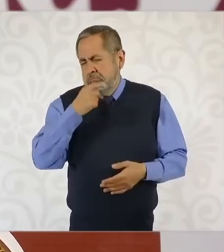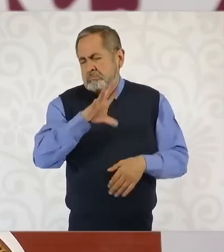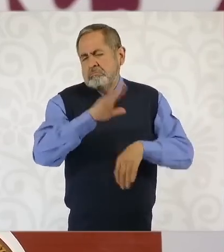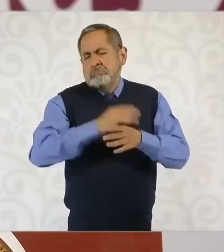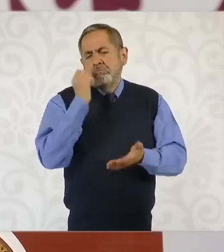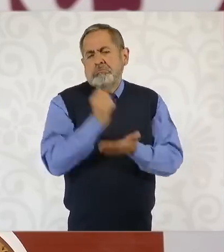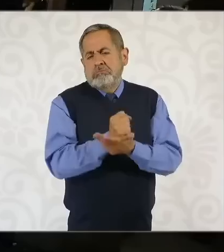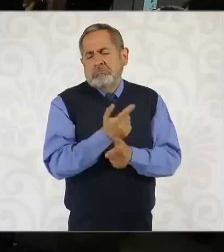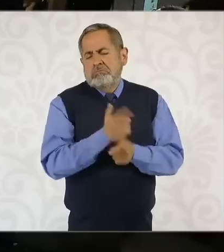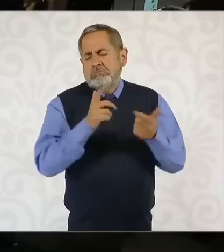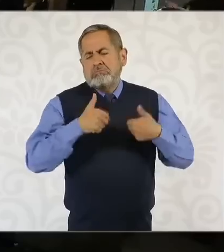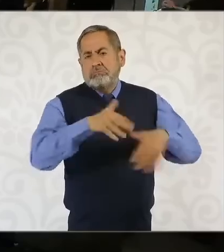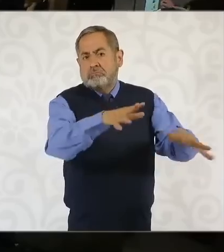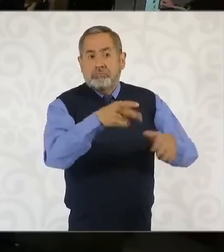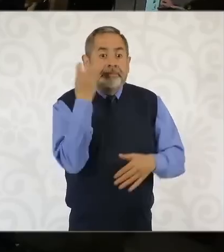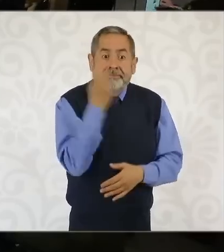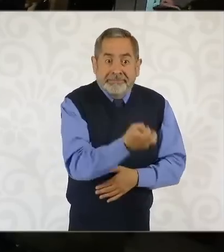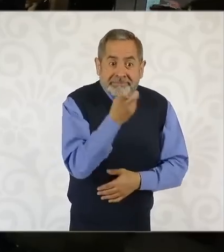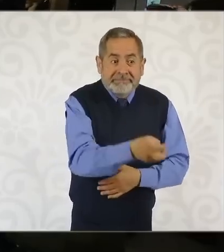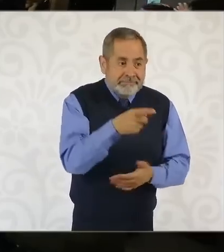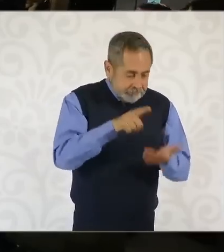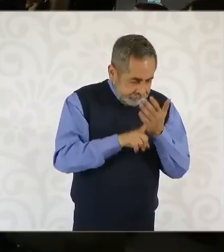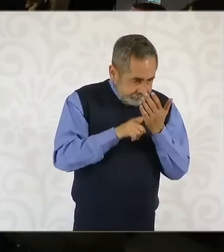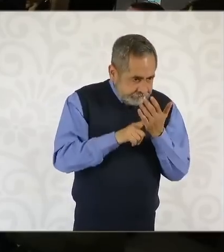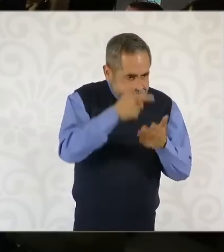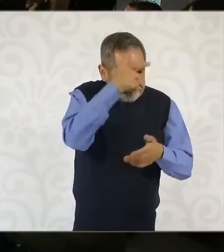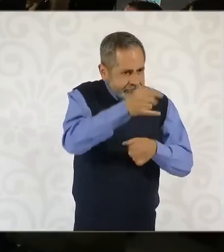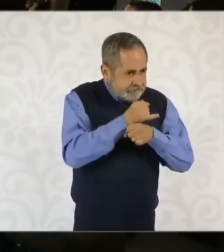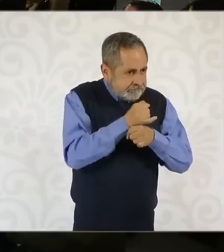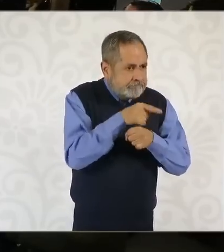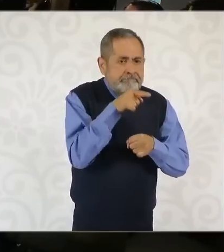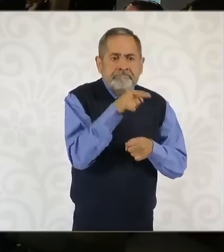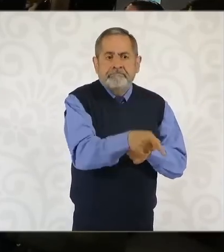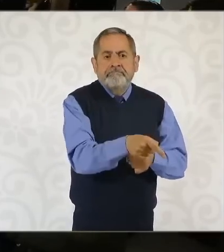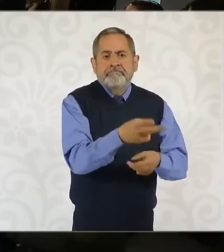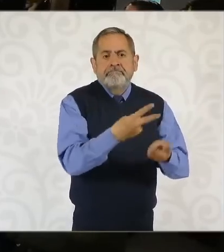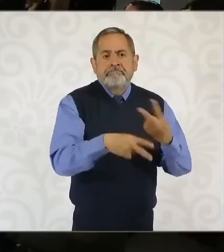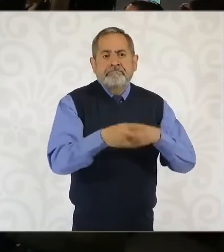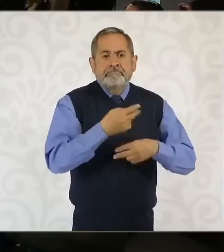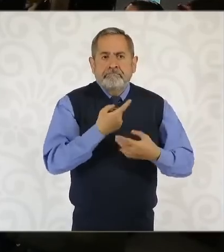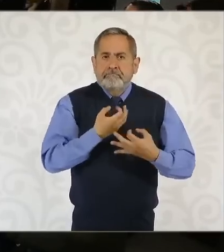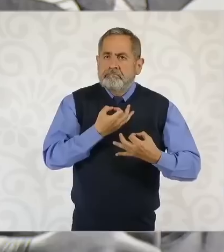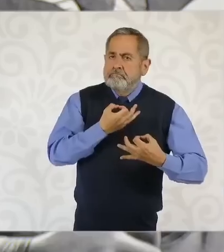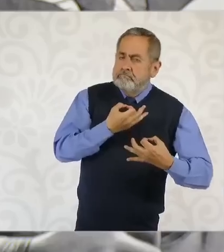elementos descrito ampliamente en la literatura como el origen causal de la crisis de los opiaceos